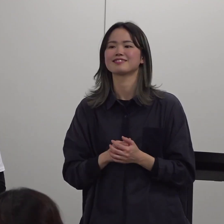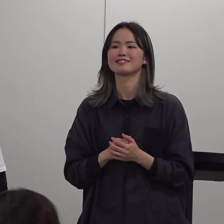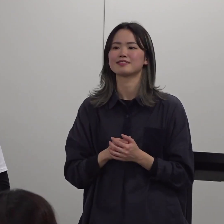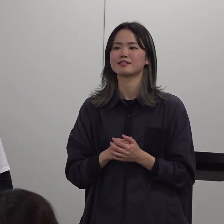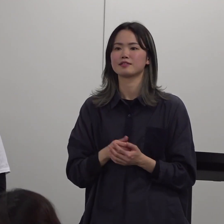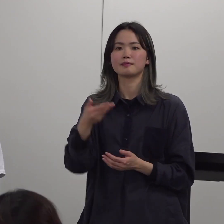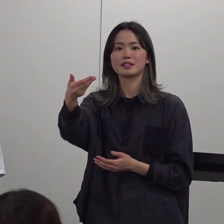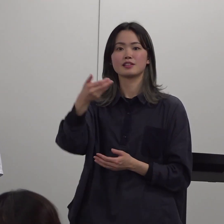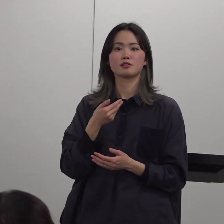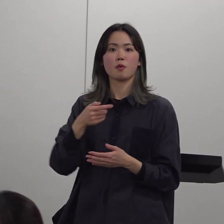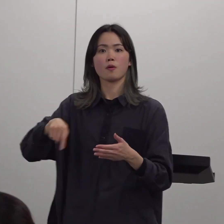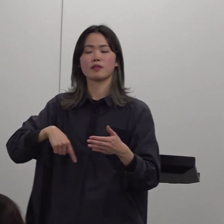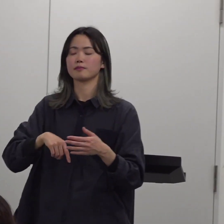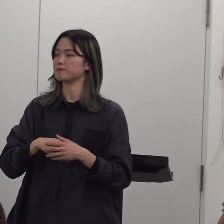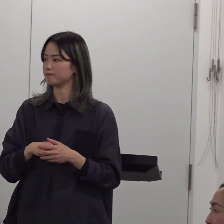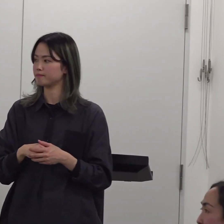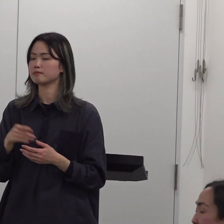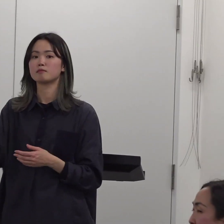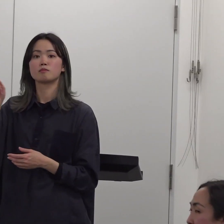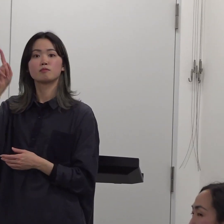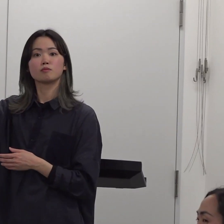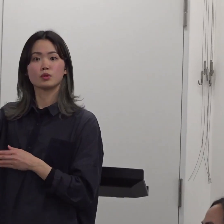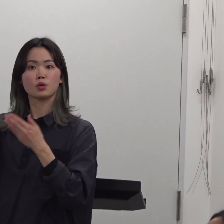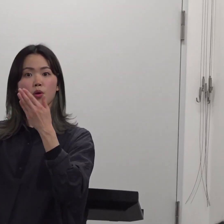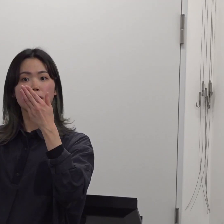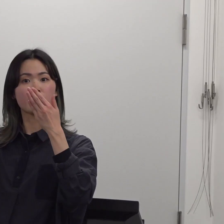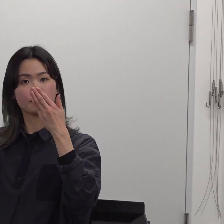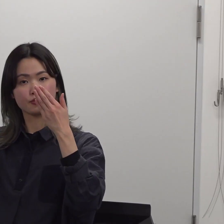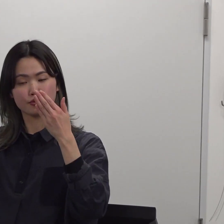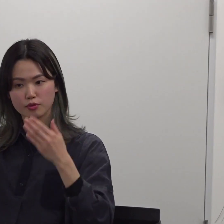質問者）向こうのパネルにもそれから本などにも